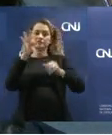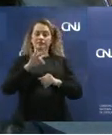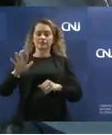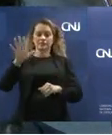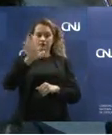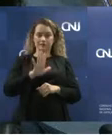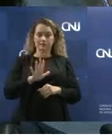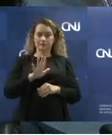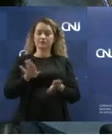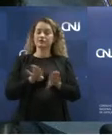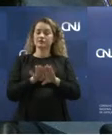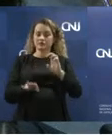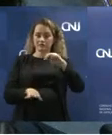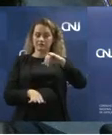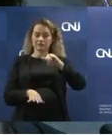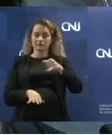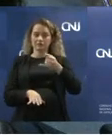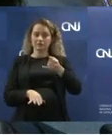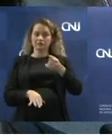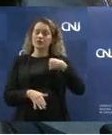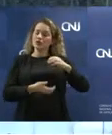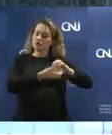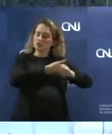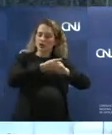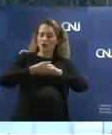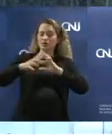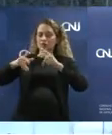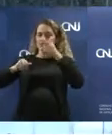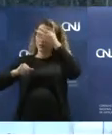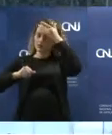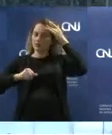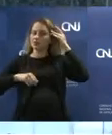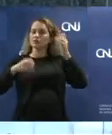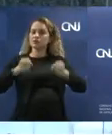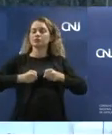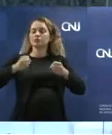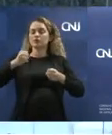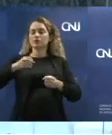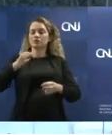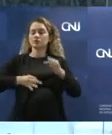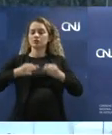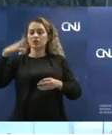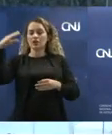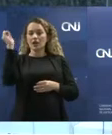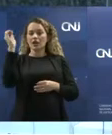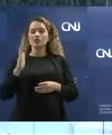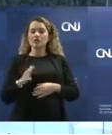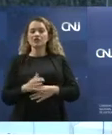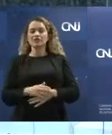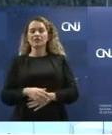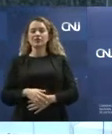saúdo todos os membros do poder judiciário brasileiro. Excelentíssima Ministra Maria Thereza de Assis Moura, Corregedora